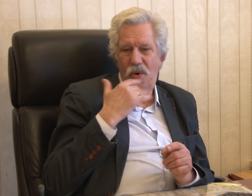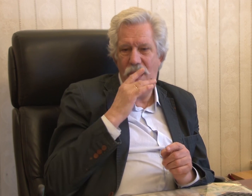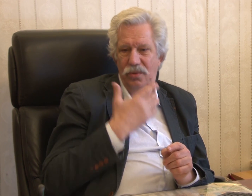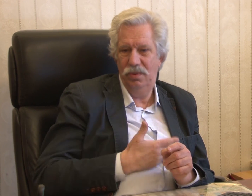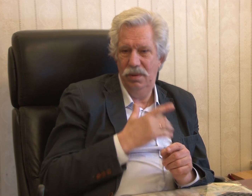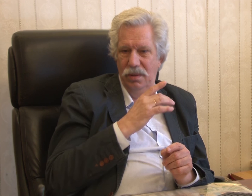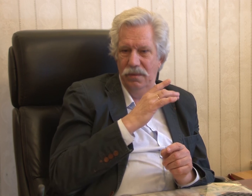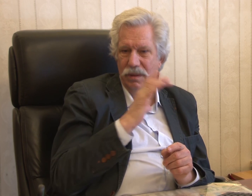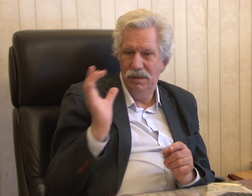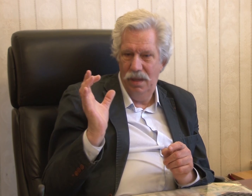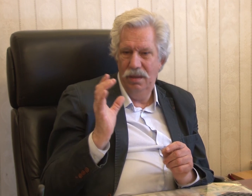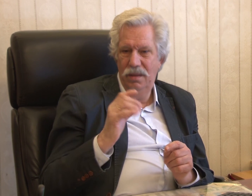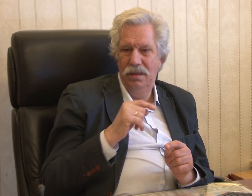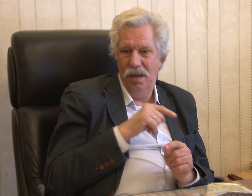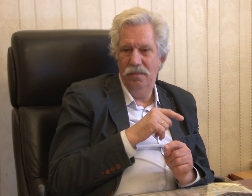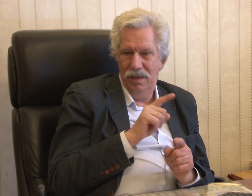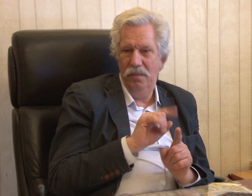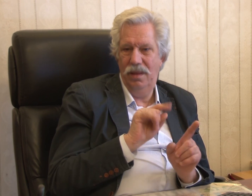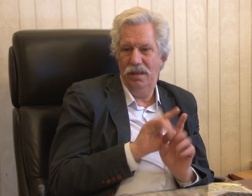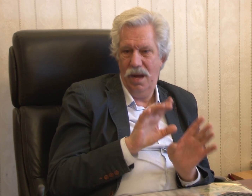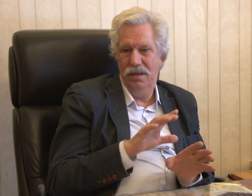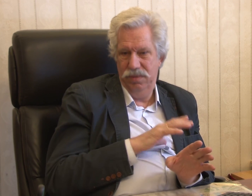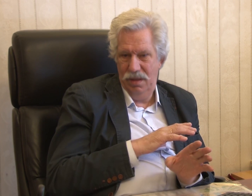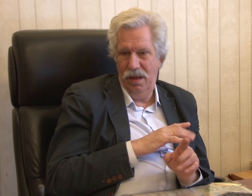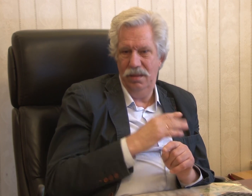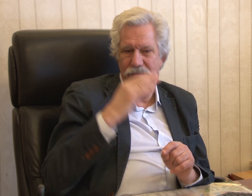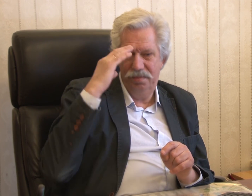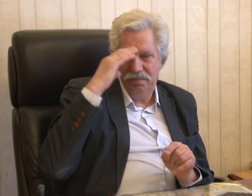мы много лет жили в СССР, такая ситуация считалась нормой,